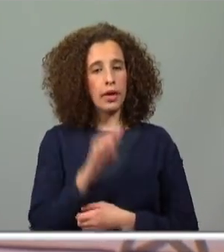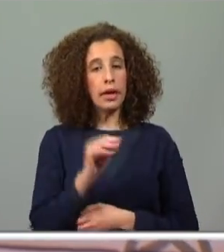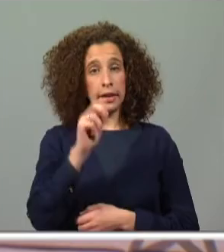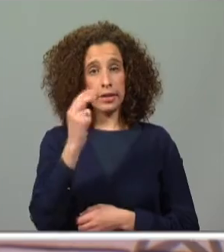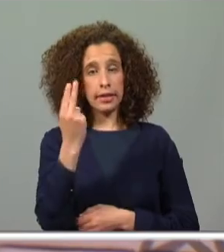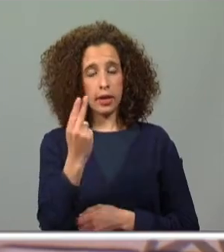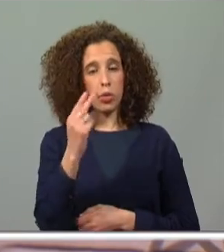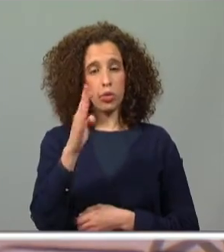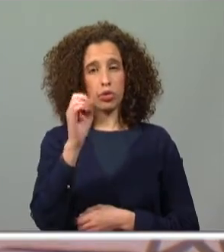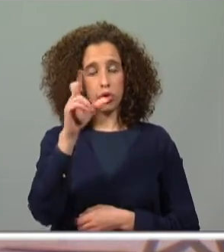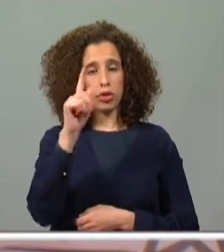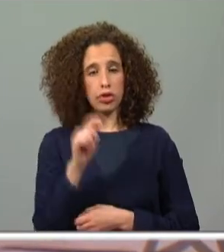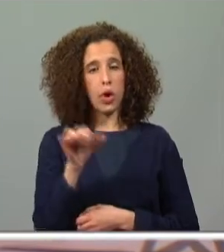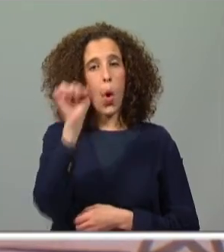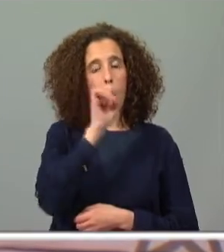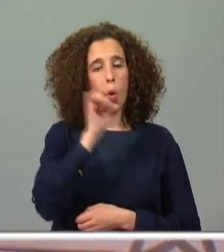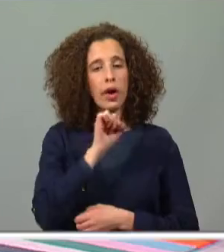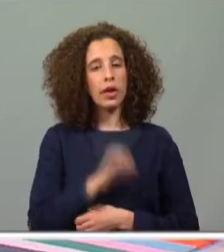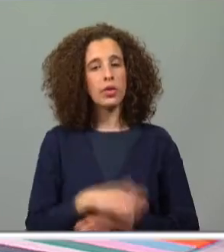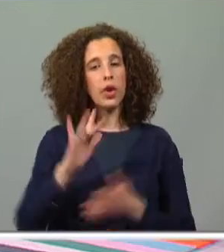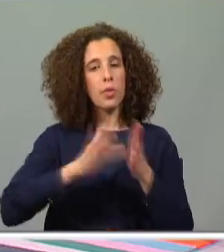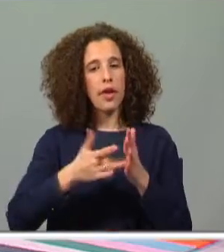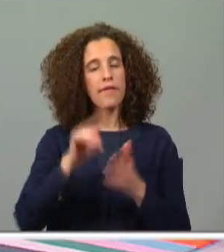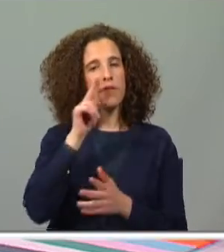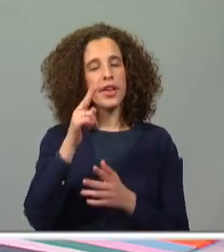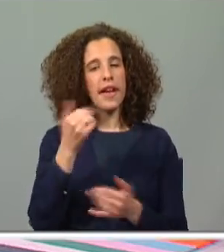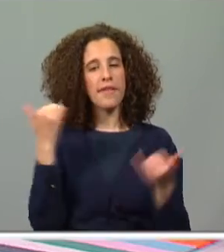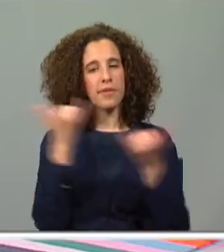um cantor brasileiro vê a felicidade tem atenção 巴西歌手看到他擁有的幸福警告